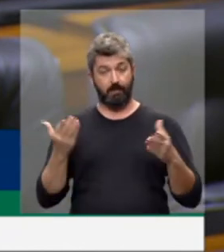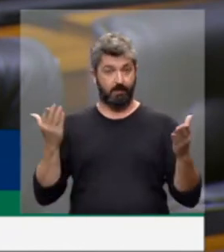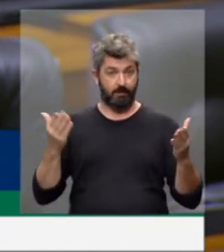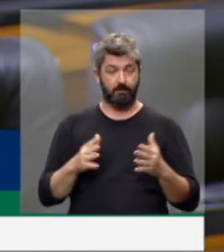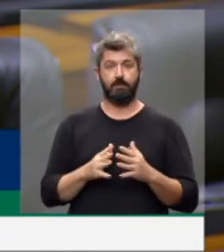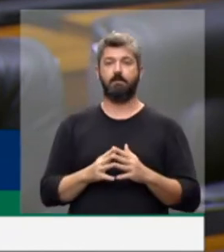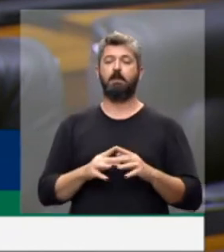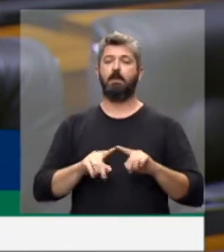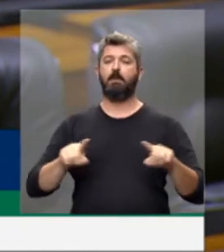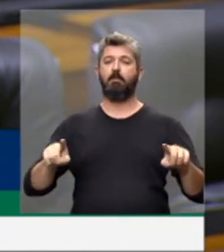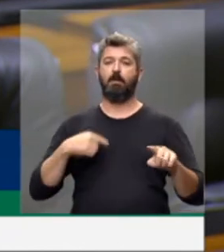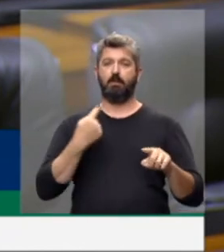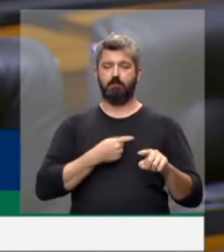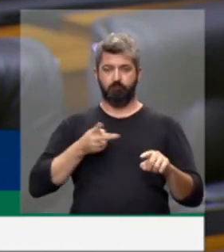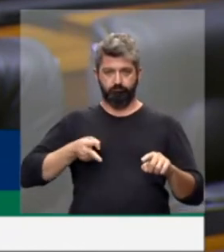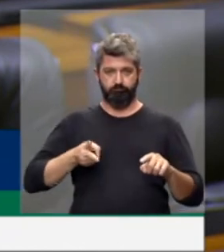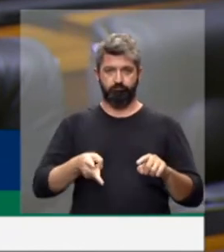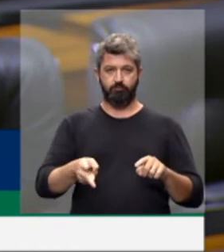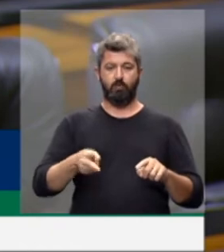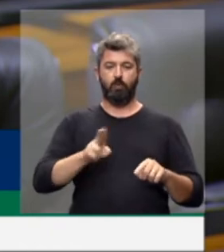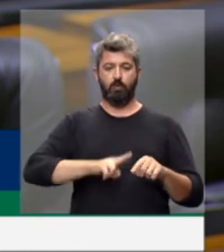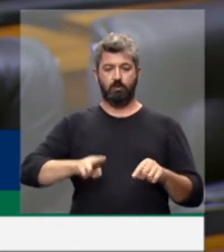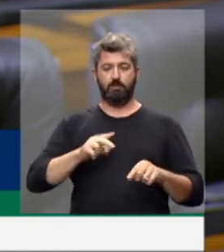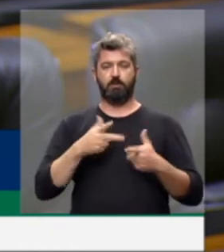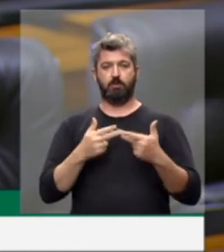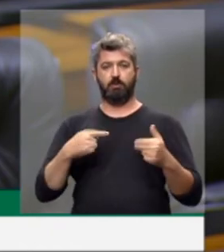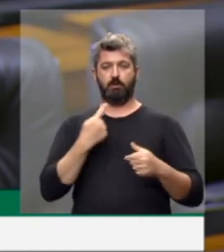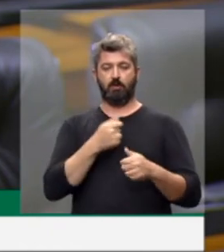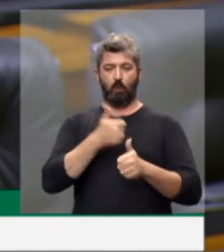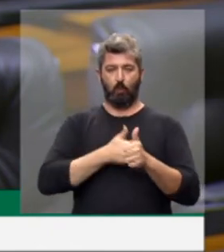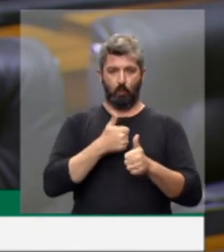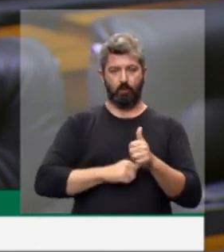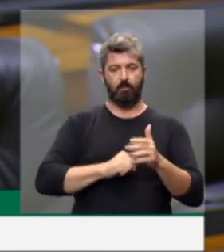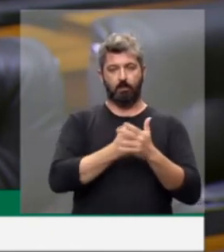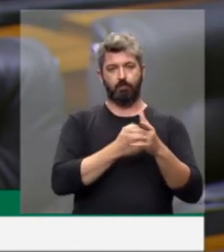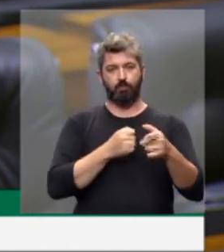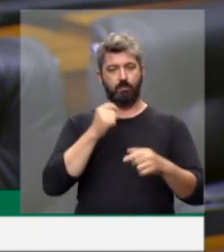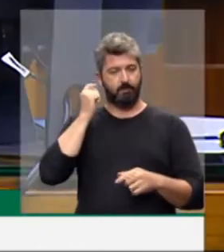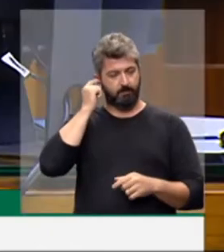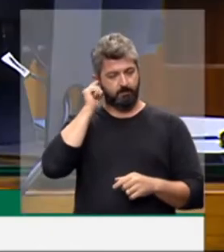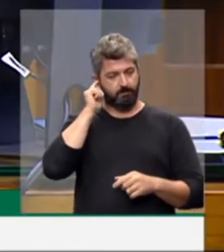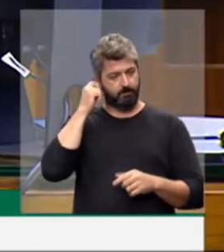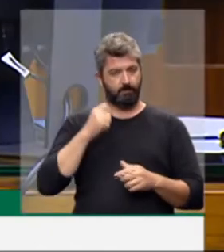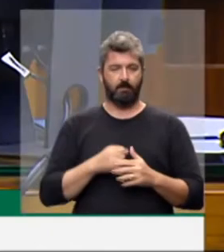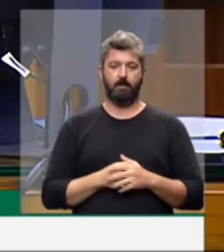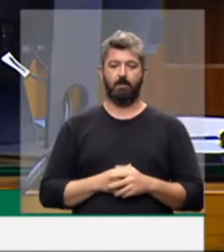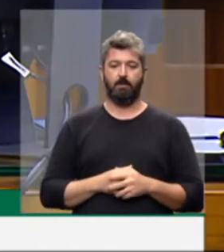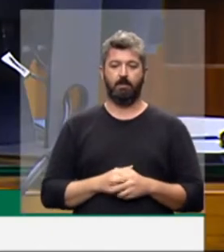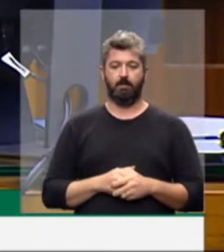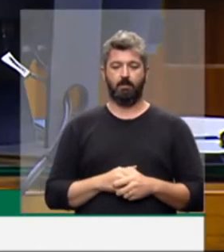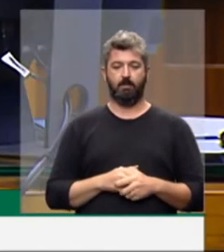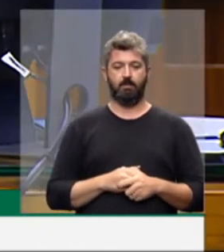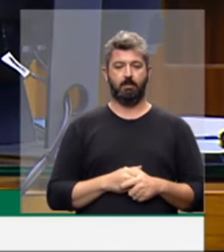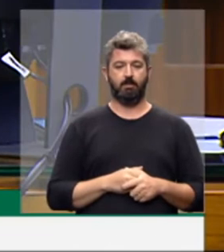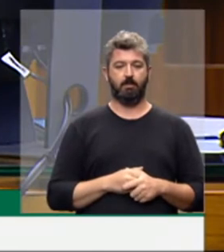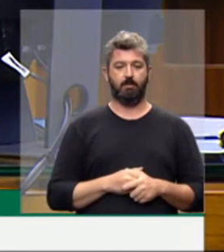NÃO ACONTECENDO. MAIS UMA VEZ ESSA É A LÓGICA QUE IMPERA NA CÂMARA E NO CONGRESSO NACIONAL, MAS NÓS SEGUIMOS UTILIZANDO NOSSOS INSTRUMENTOS